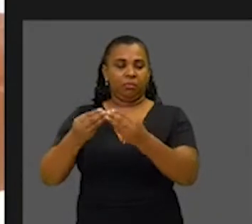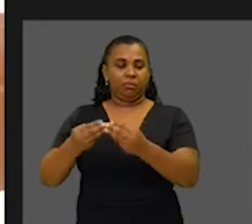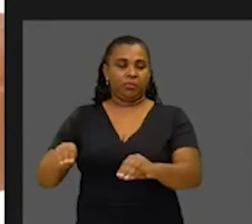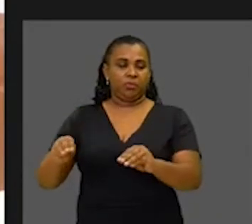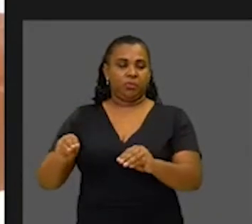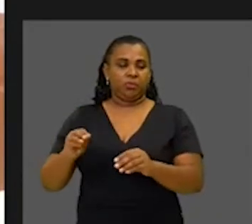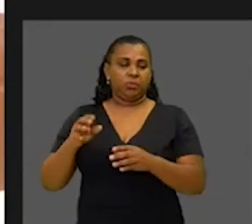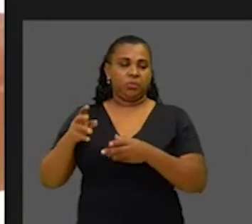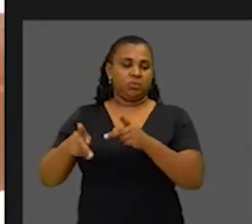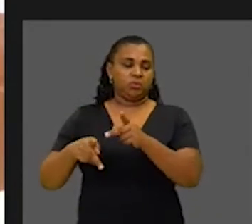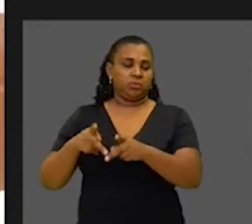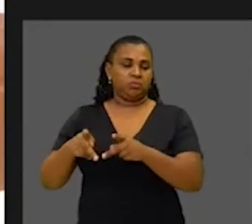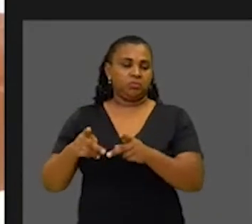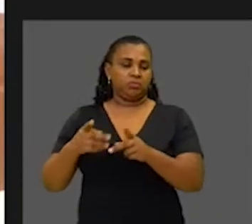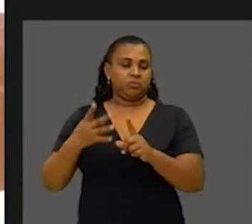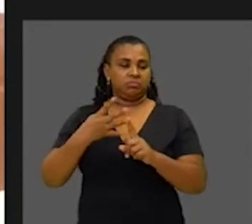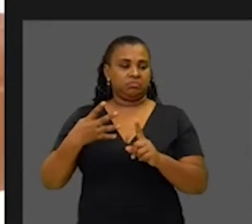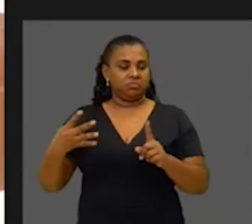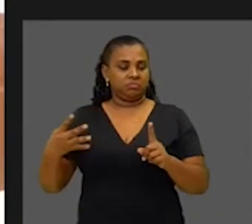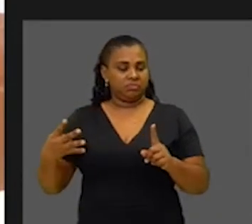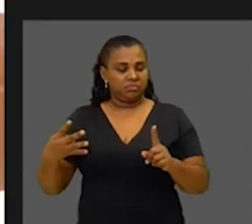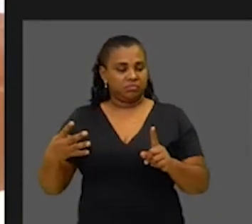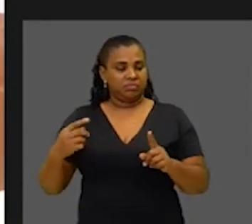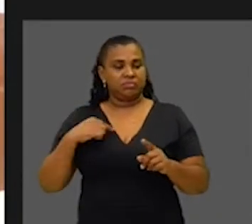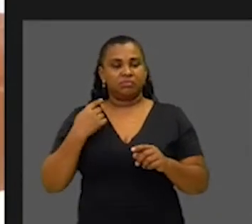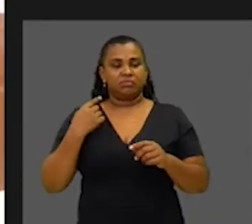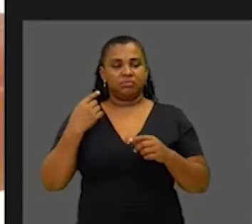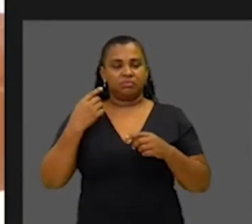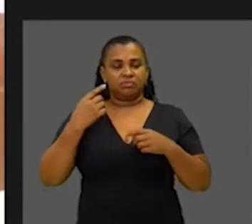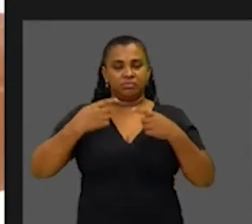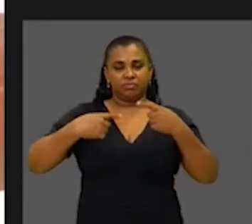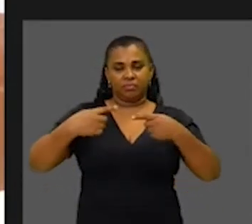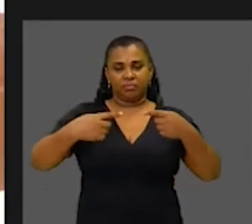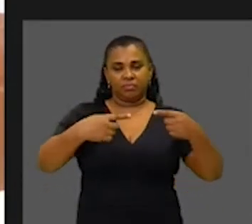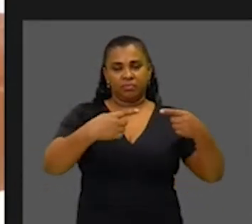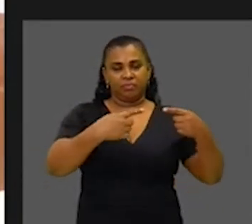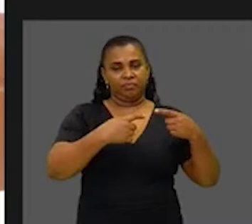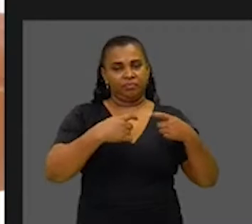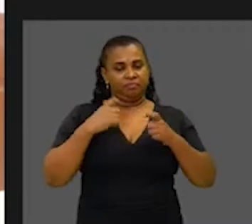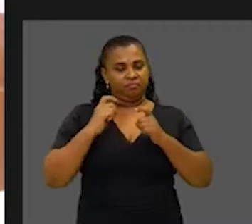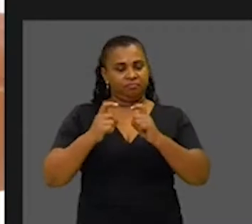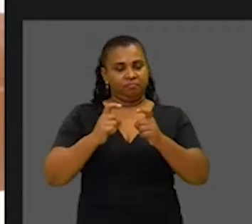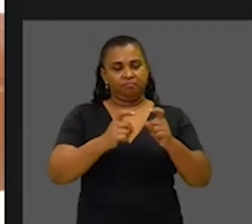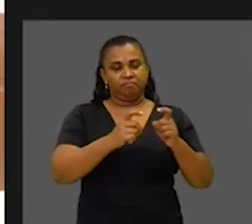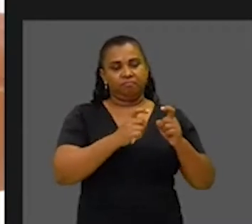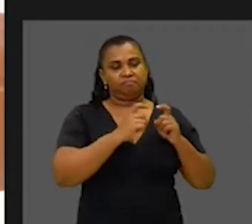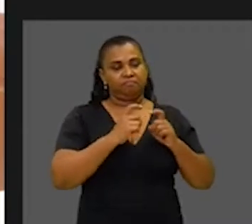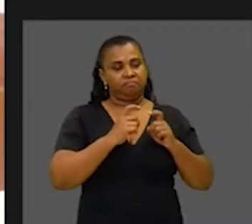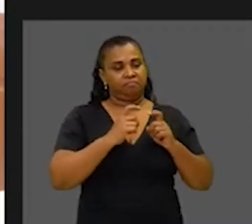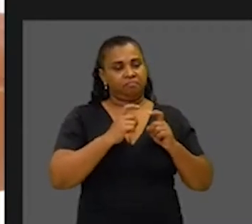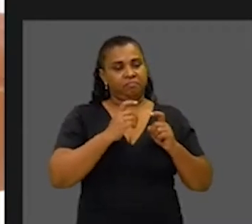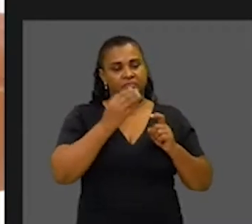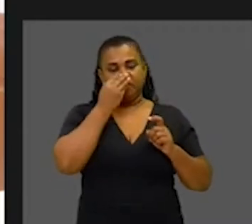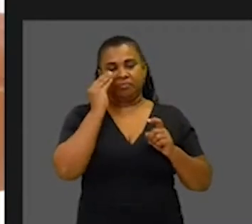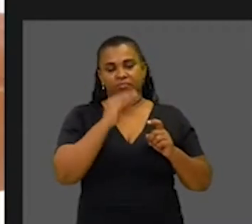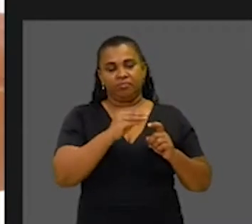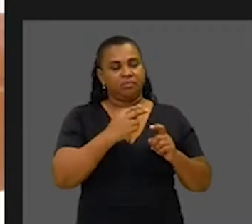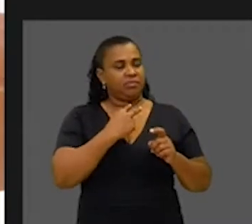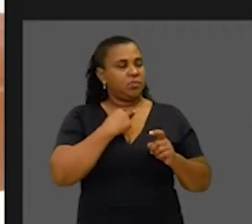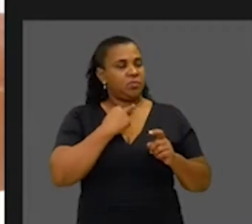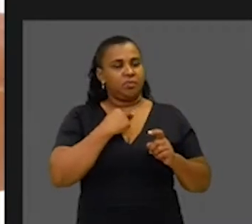essa é uma discussão Ah e não tem como passar ao Largo o debate dos candidatos políticos e Guido